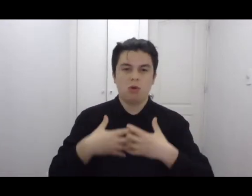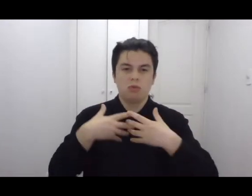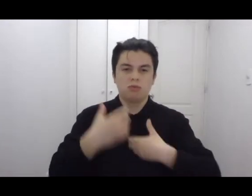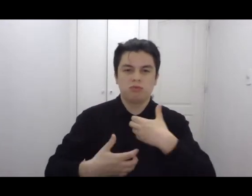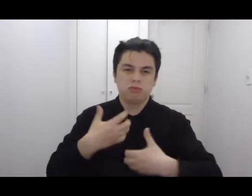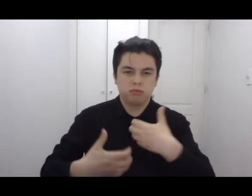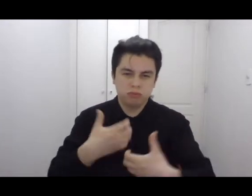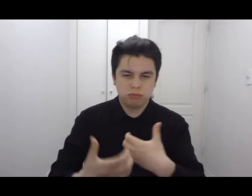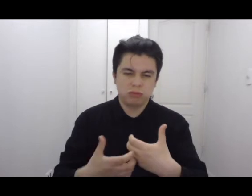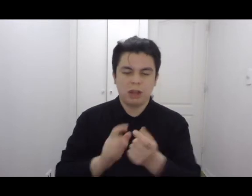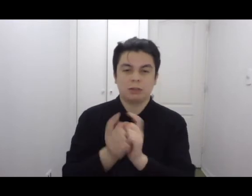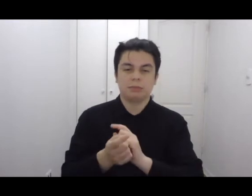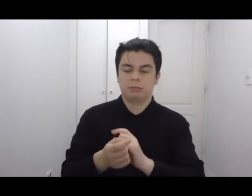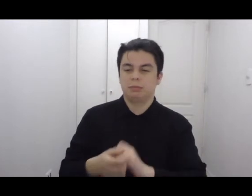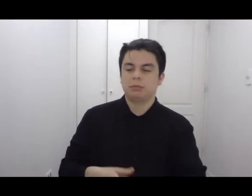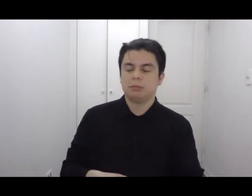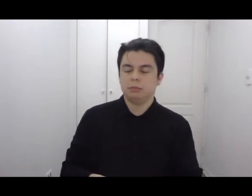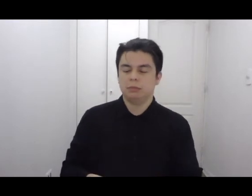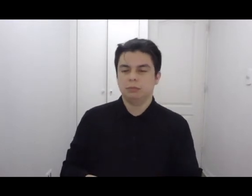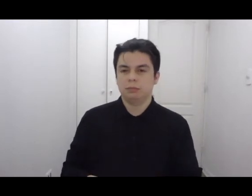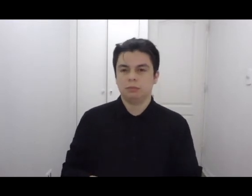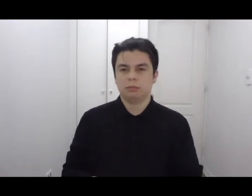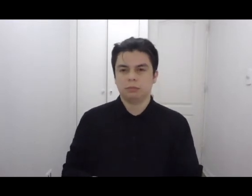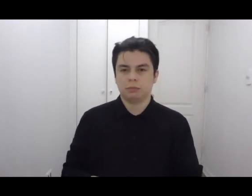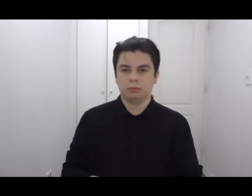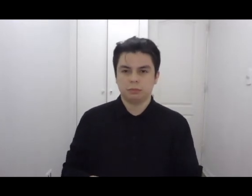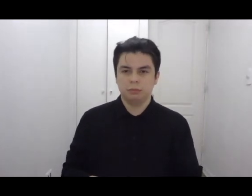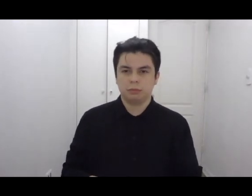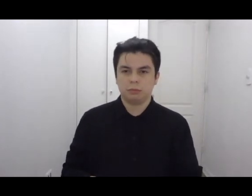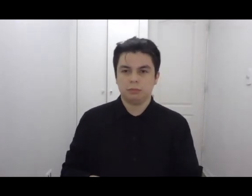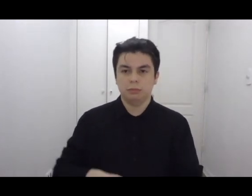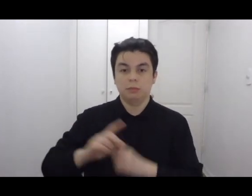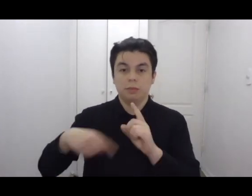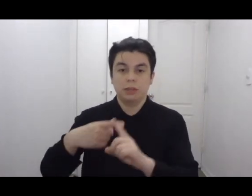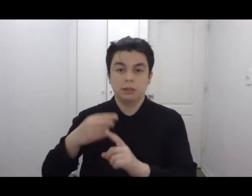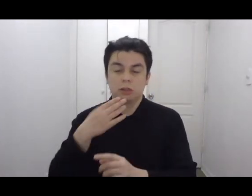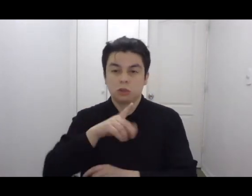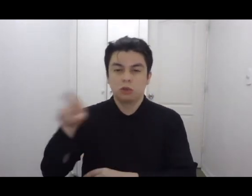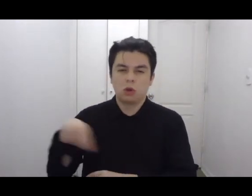bueno y además de haber estado conversando con los profesionales de la salud también obviamente nuestra